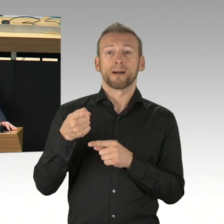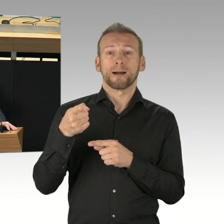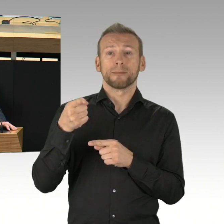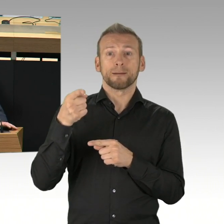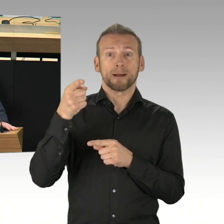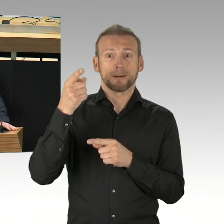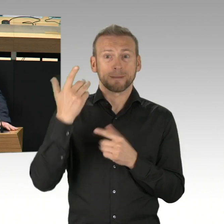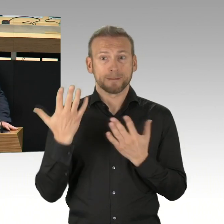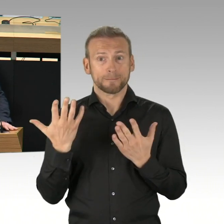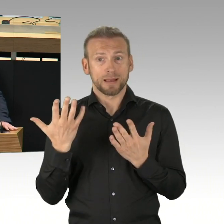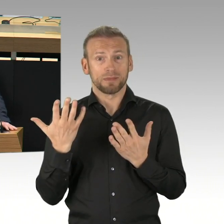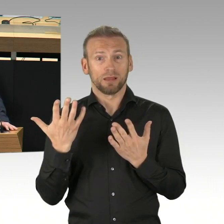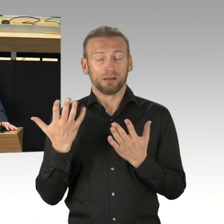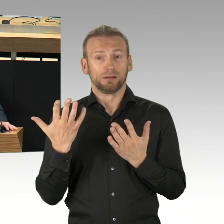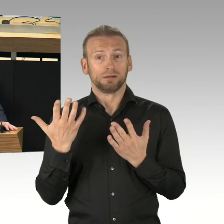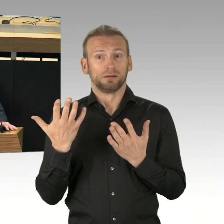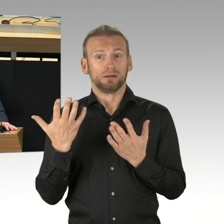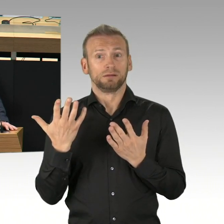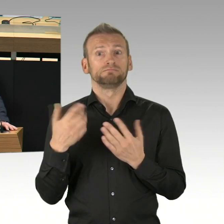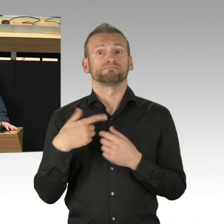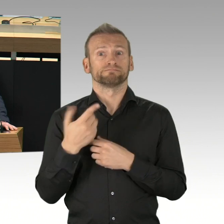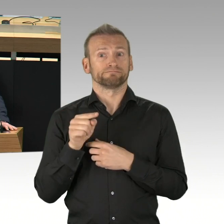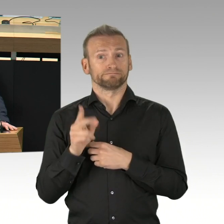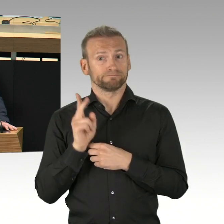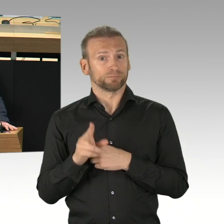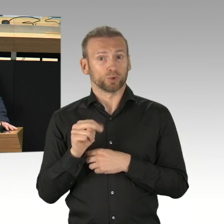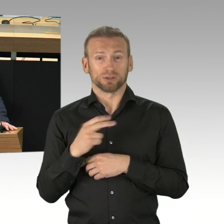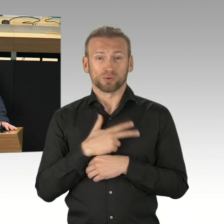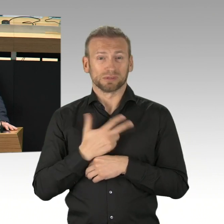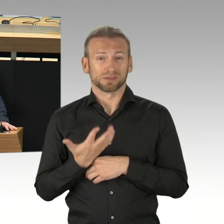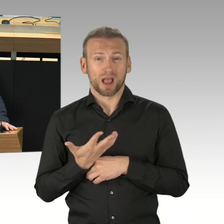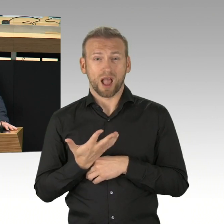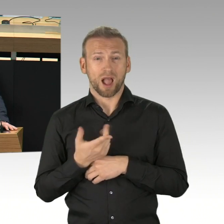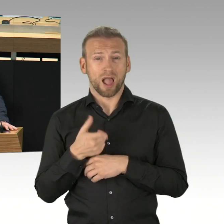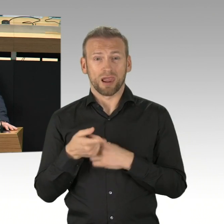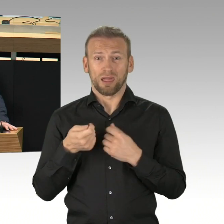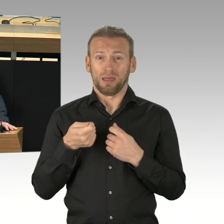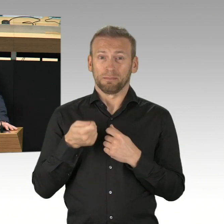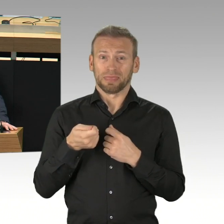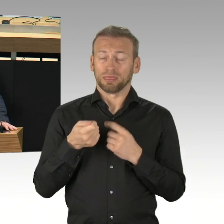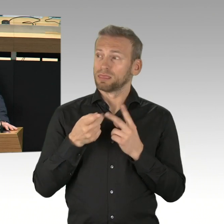Bislang wollten Sie die Verwaltungs- und die Bezirksämter bevollmächtigen,